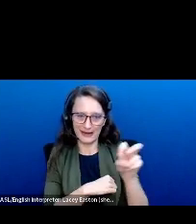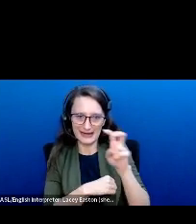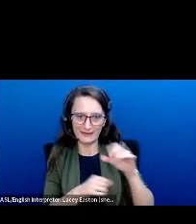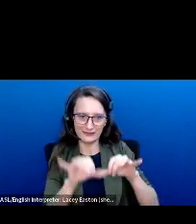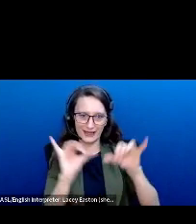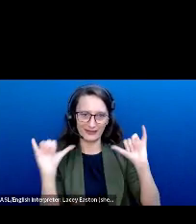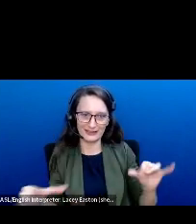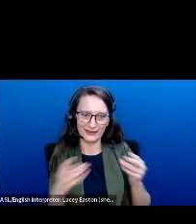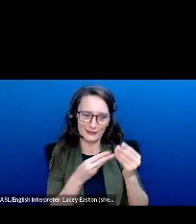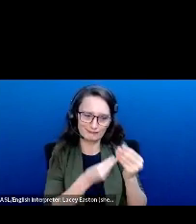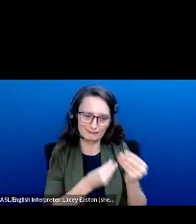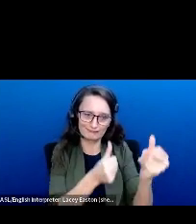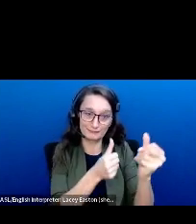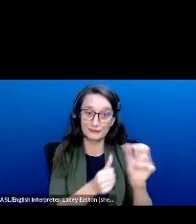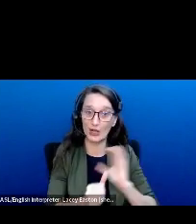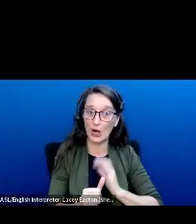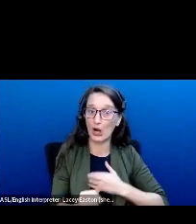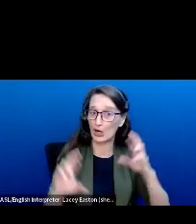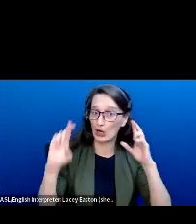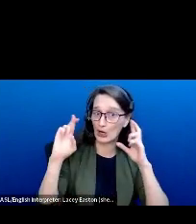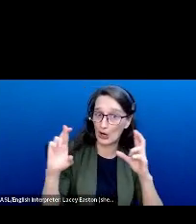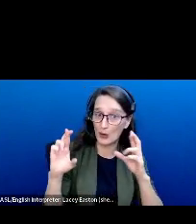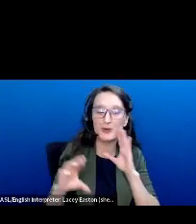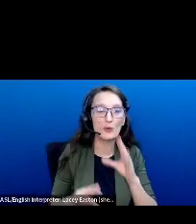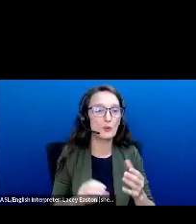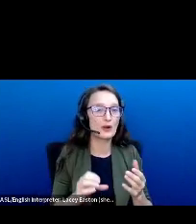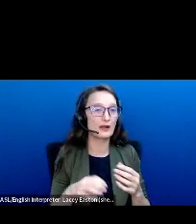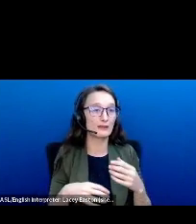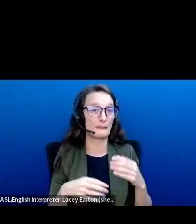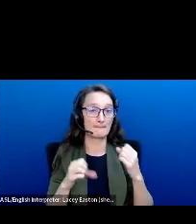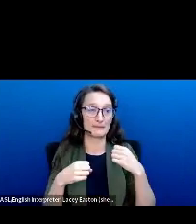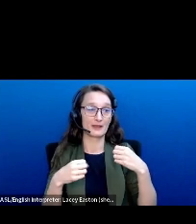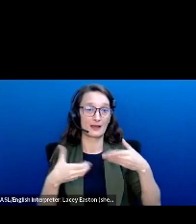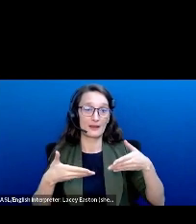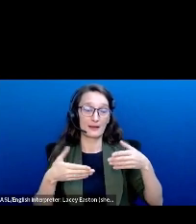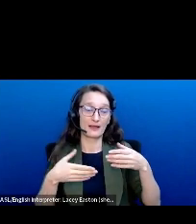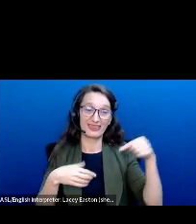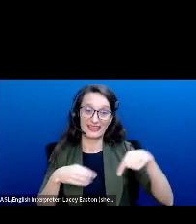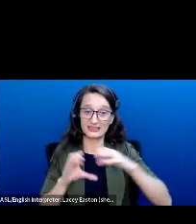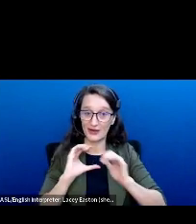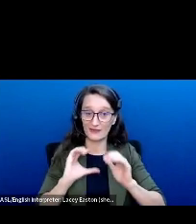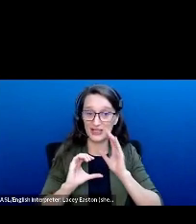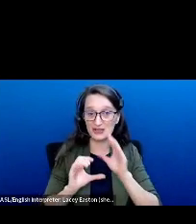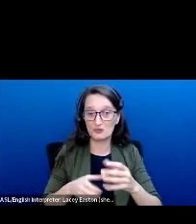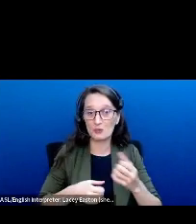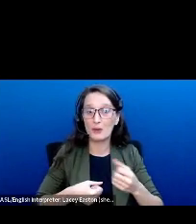estas conversaciones no solo fortalezcan su conocimiento, sino también su confianza en este proceso.